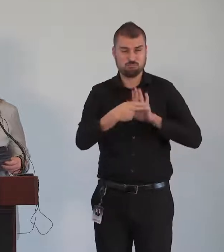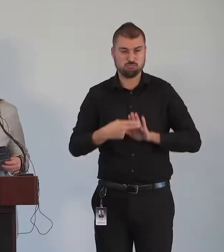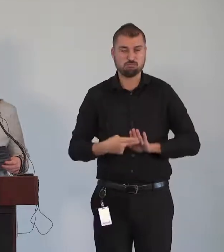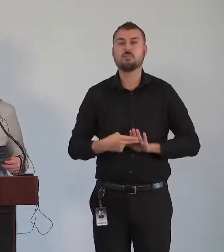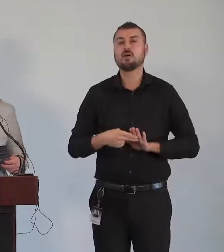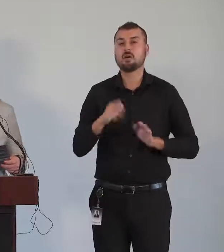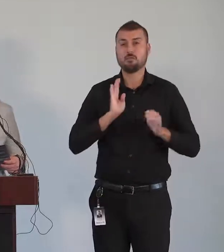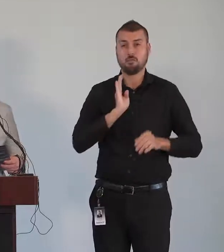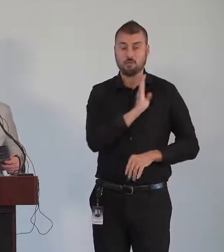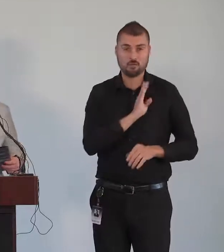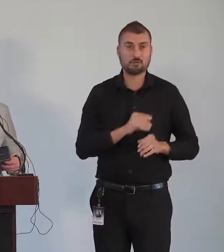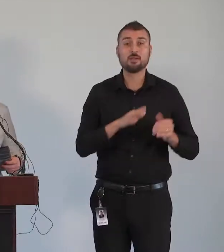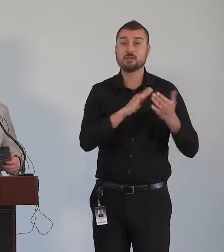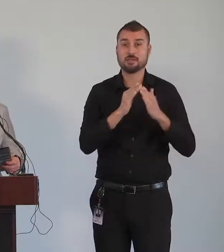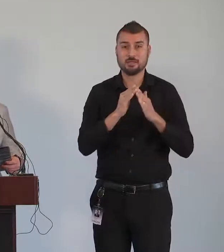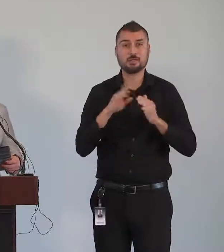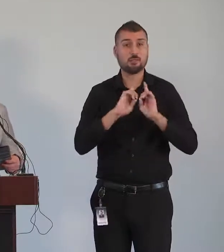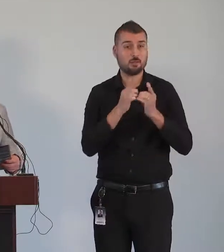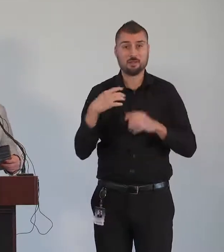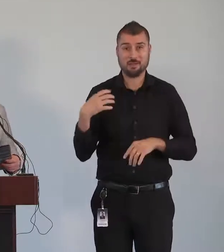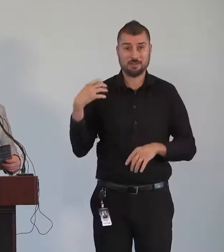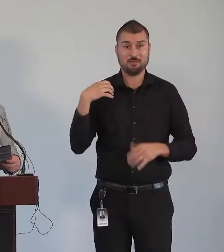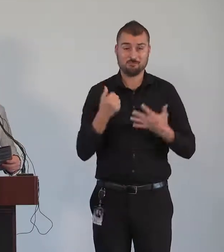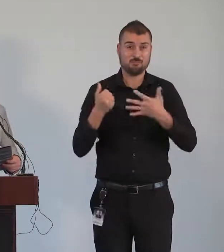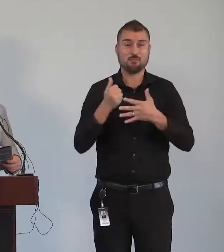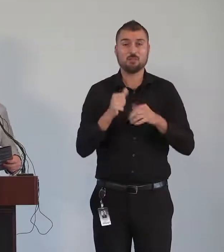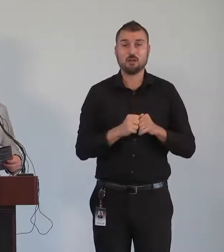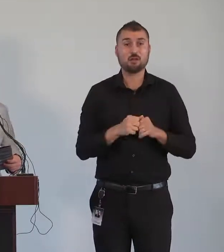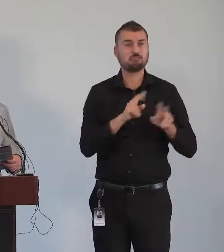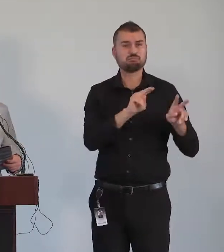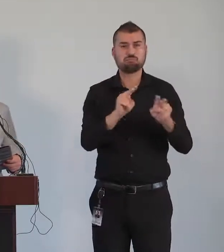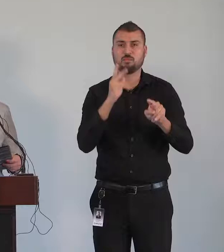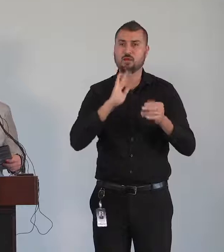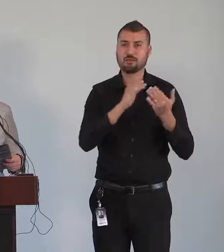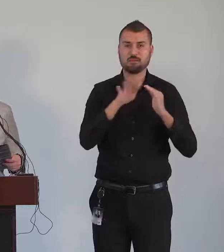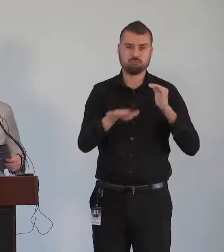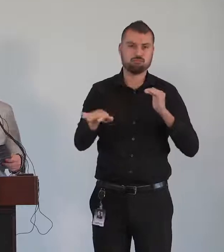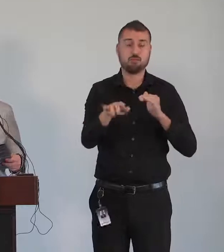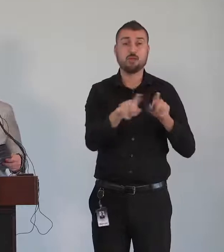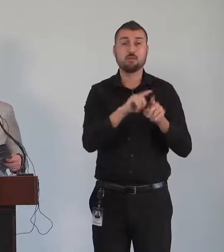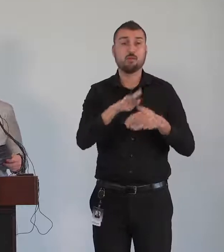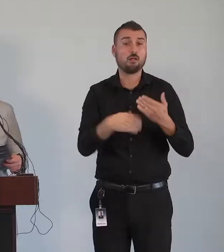jefes de los departamentos de la ciudad, hicieron un recorrido por nuestra ciudad y todas las subestaciones de policía